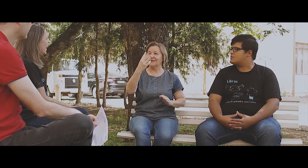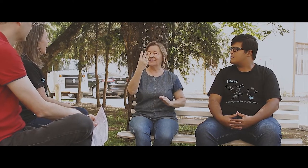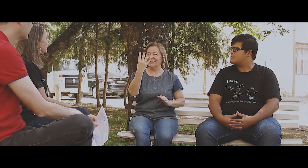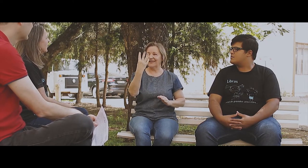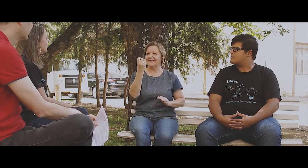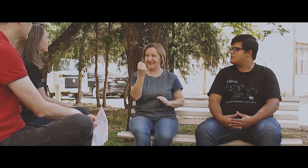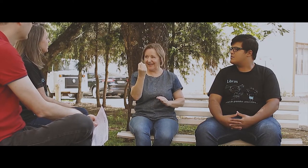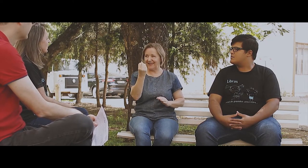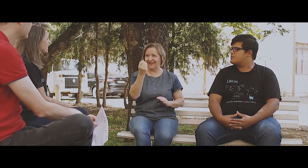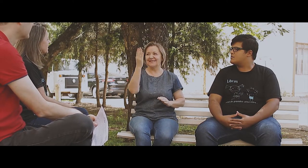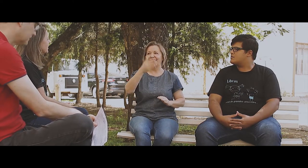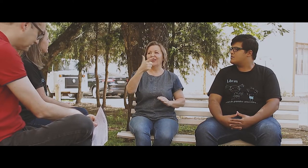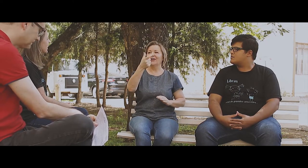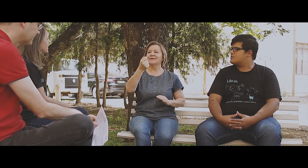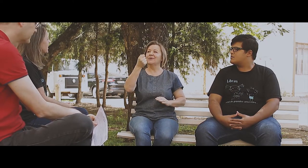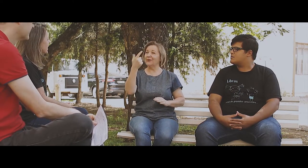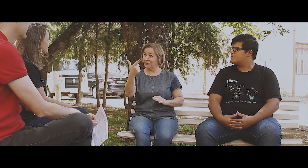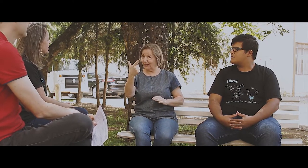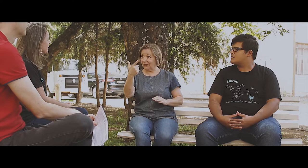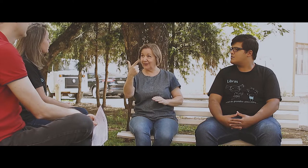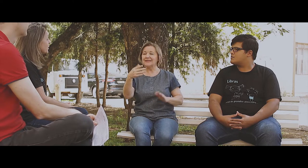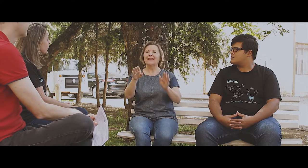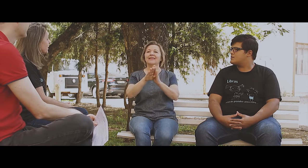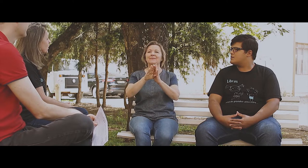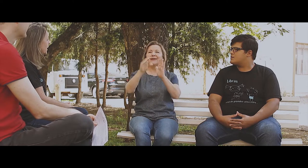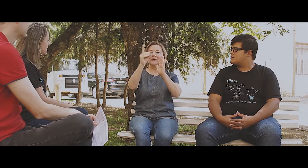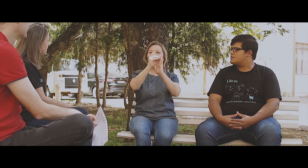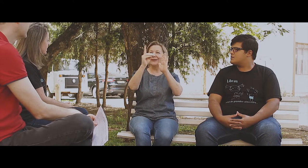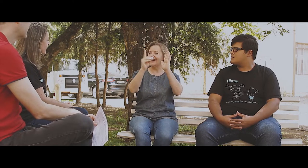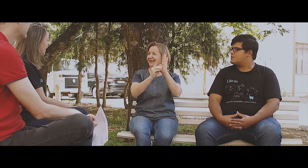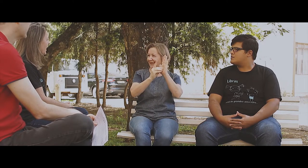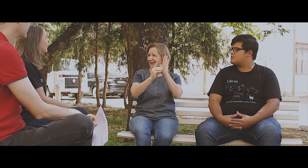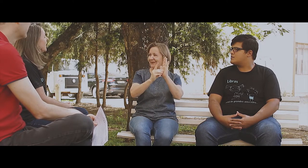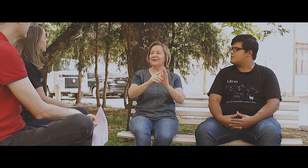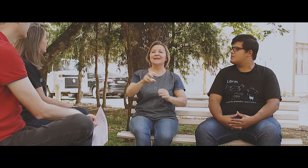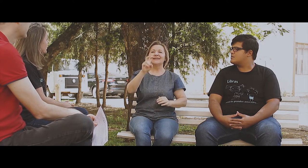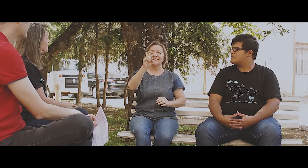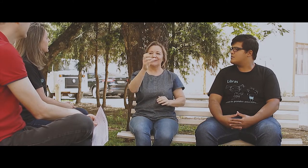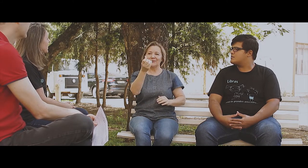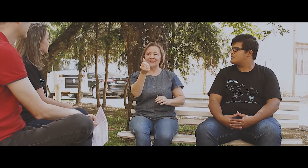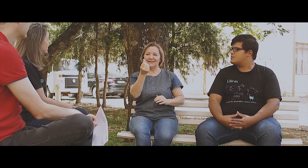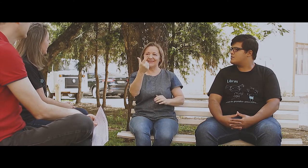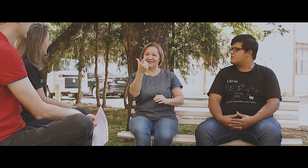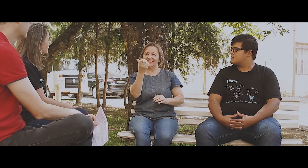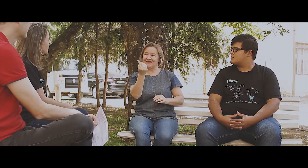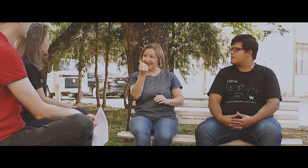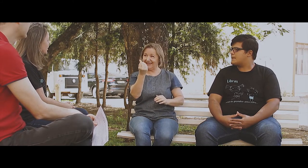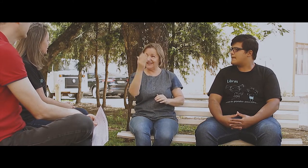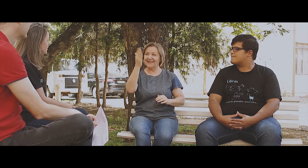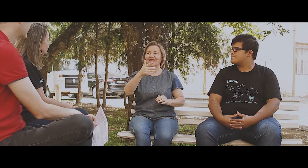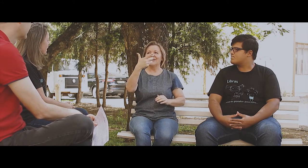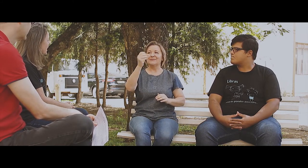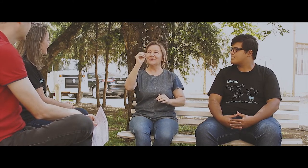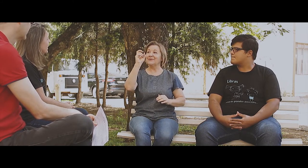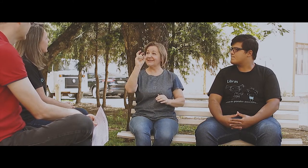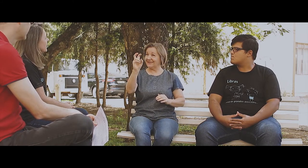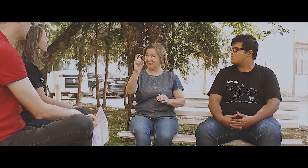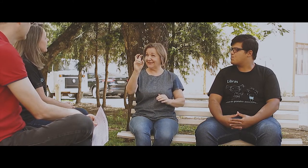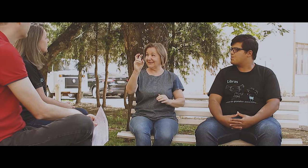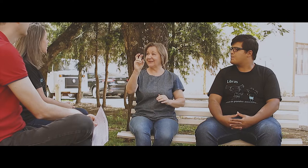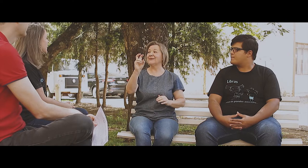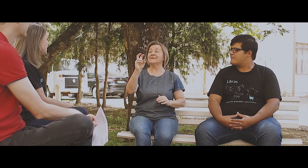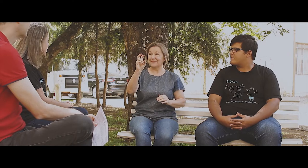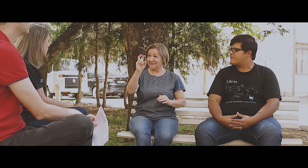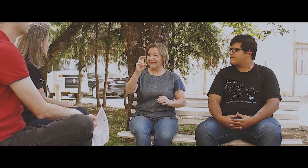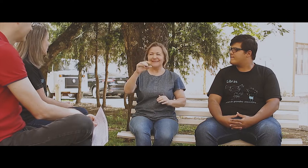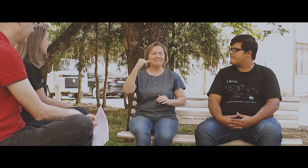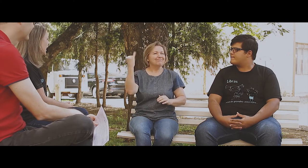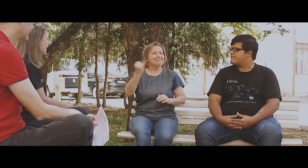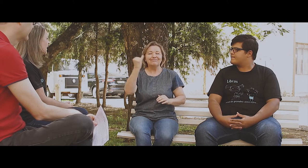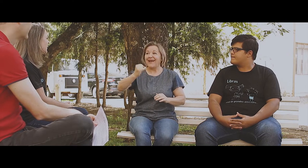a Lei 10.436 de 2002 e nós temos também o decreto 5626 de 2005, então